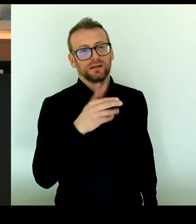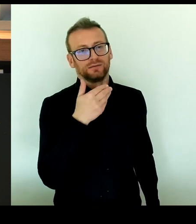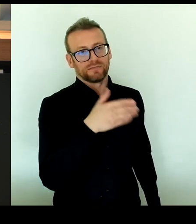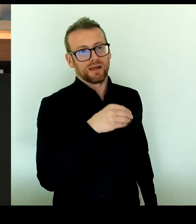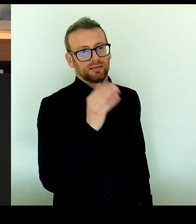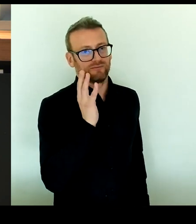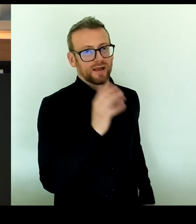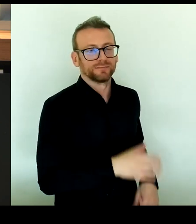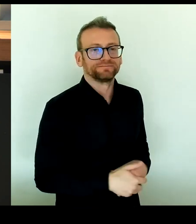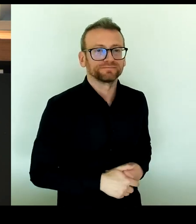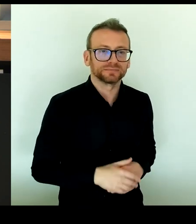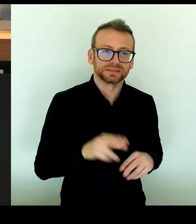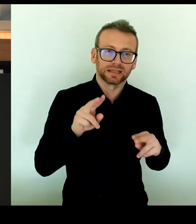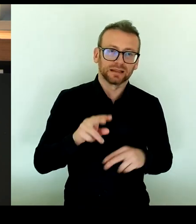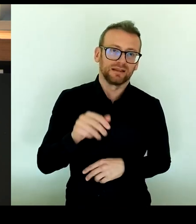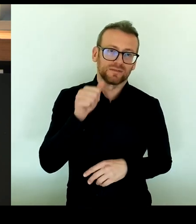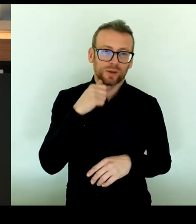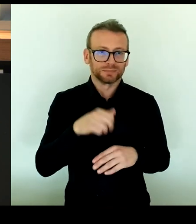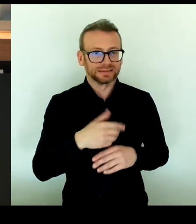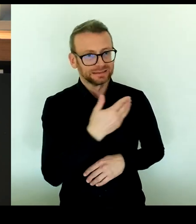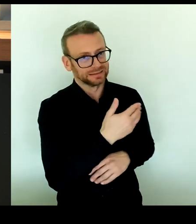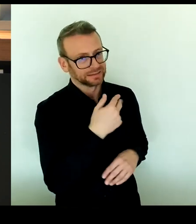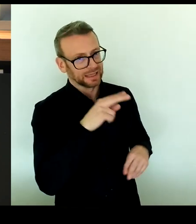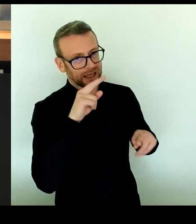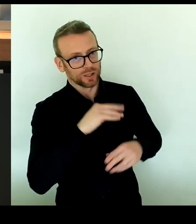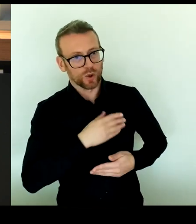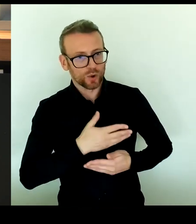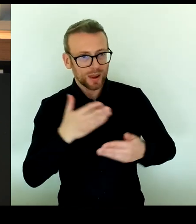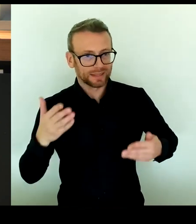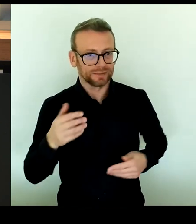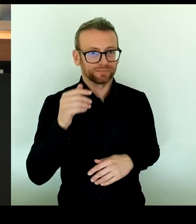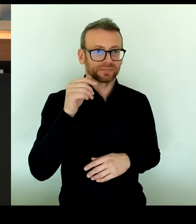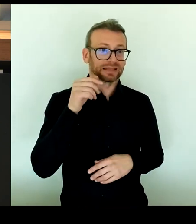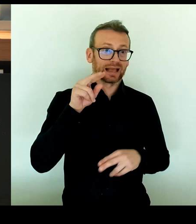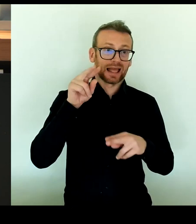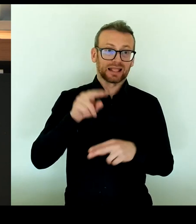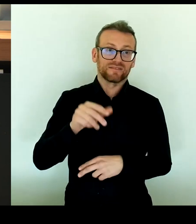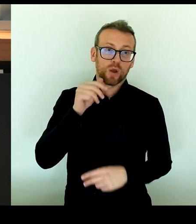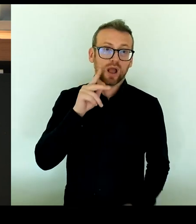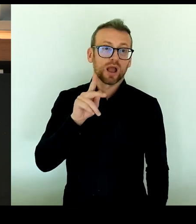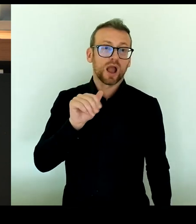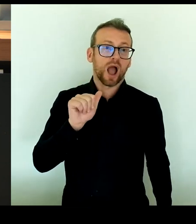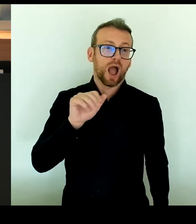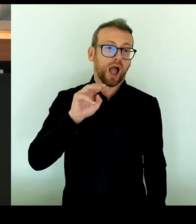Interessieren Sie sich weder für Datenschutz auch für Transparenz Gesetz ist ihr Interesse äußerst überschaubar.